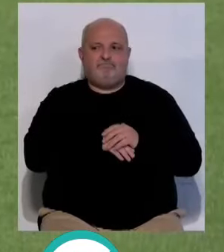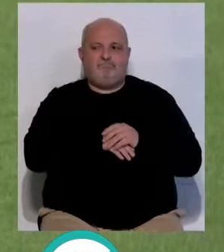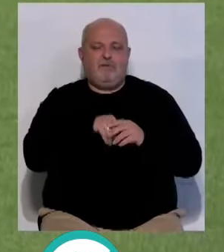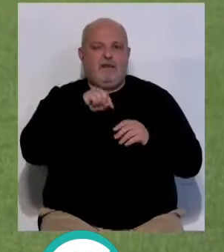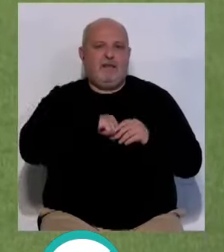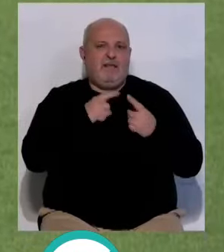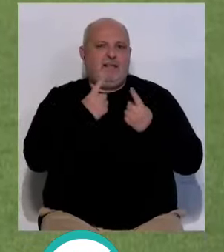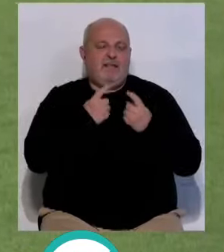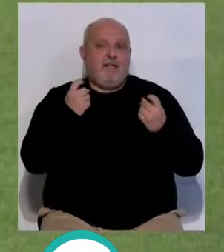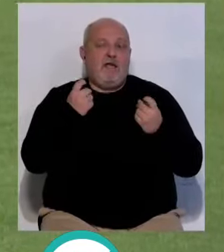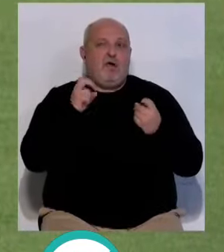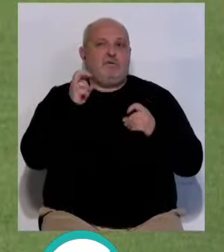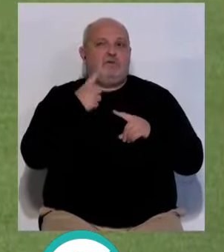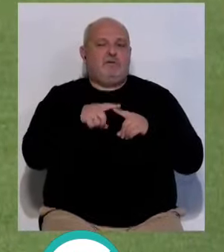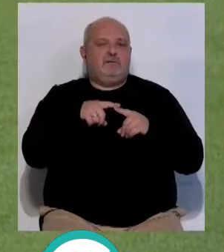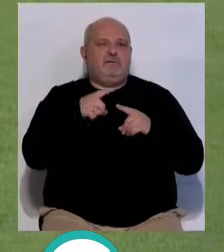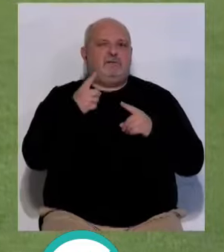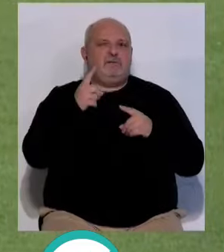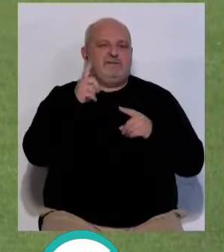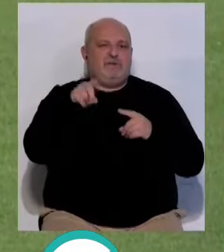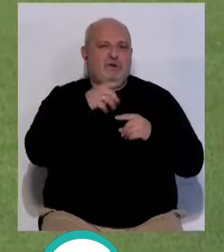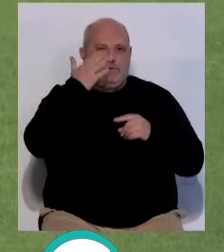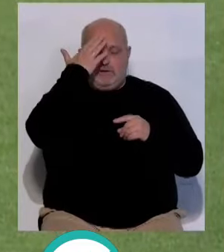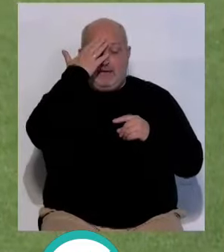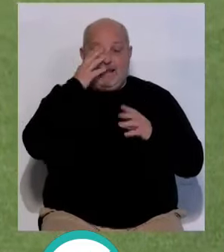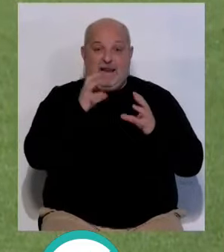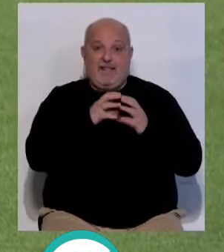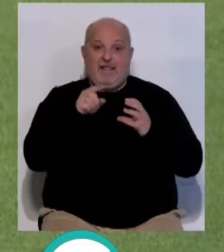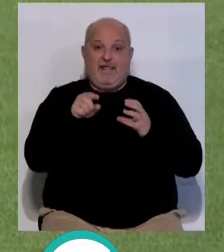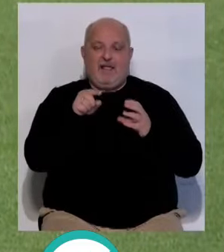futbolista a otra cosa repito es que merezca ese titular yo creo que en Granada había dos jugadores